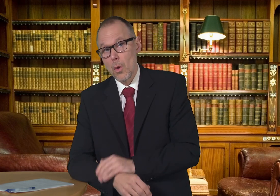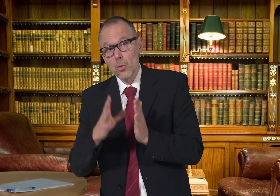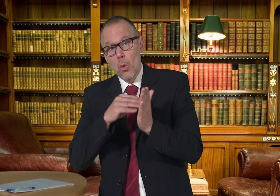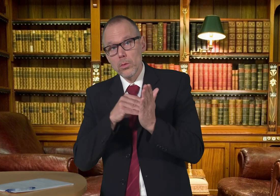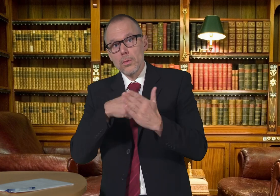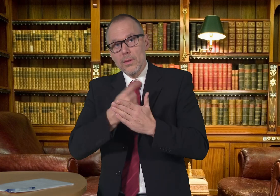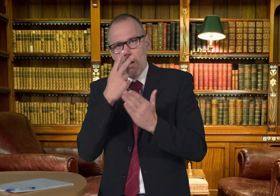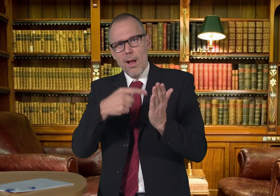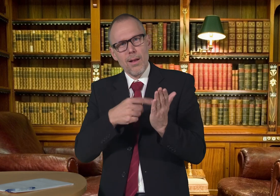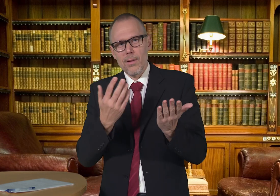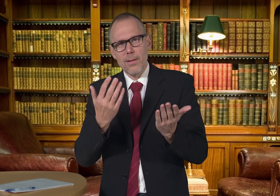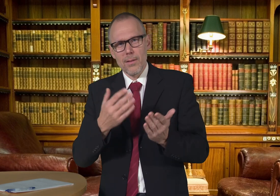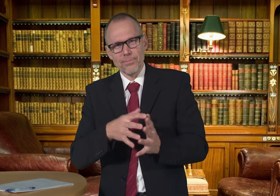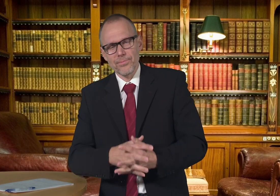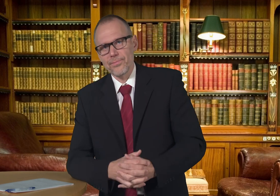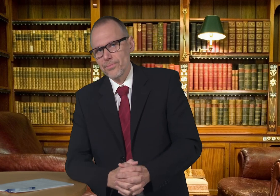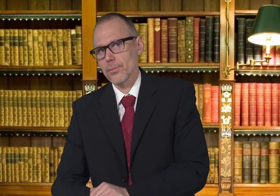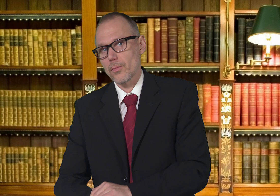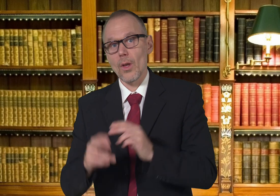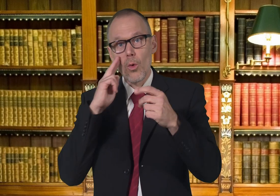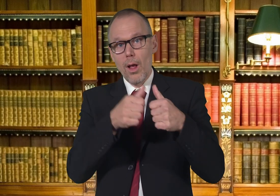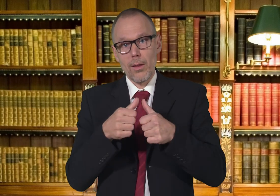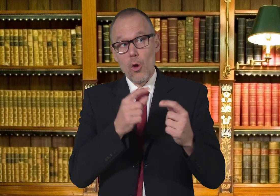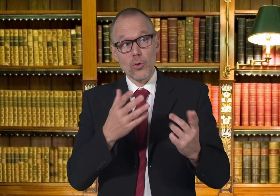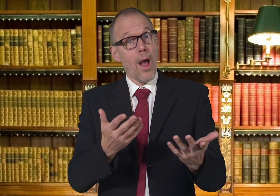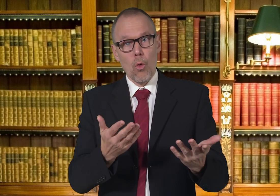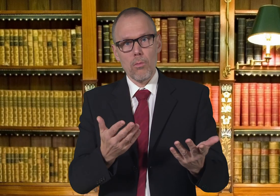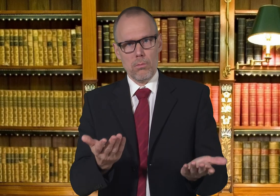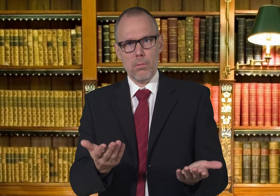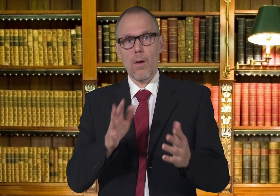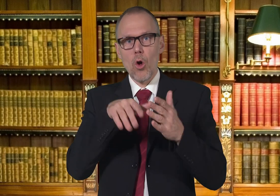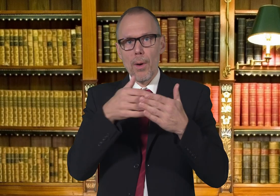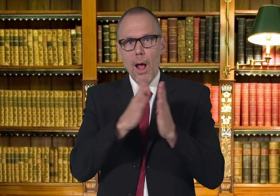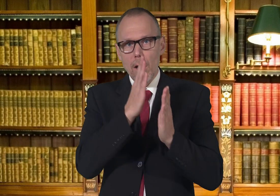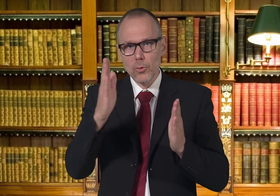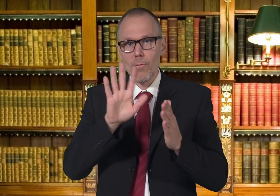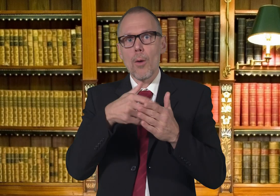vaikka tämän työn tulokset eivät olekaan heti nähtävissä. Ilman Kuurojen Liittoa ei olisi myöskään Viittomakielistä kirjastoa -